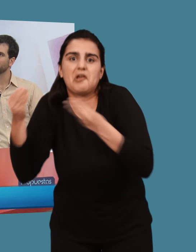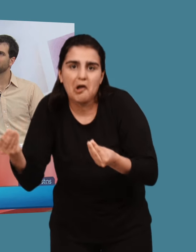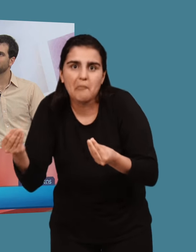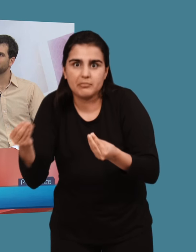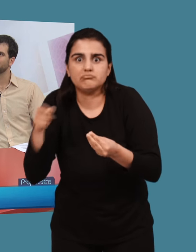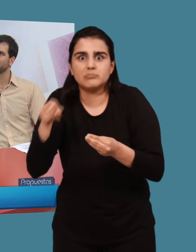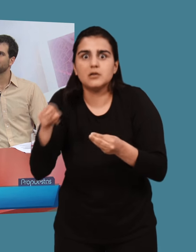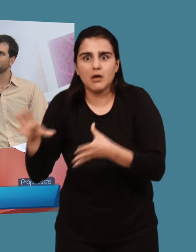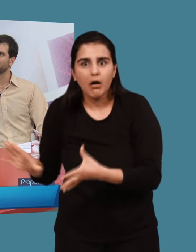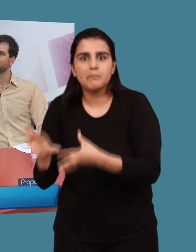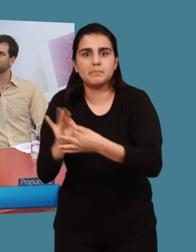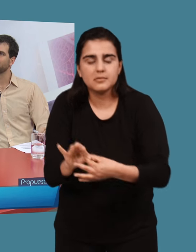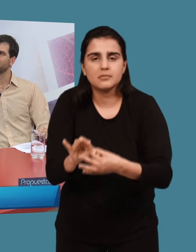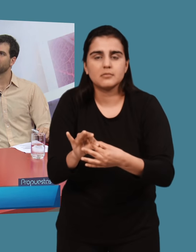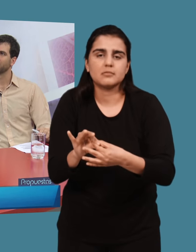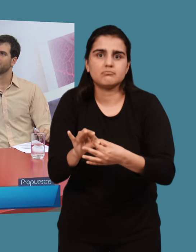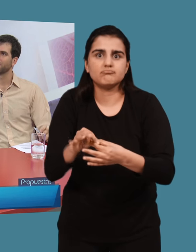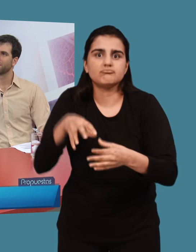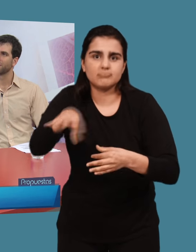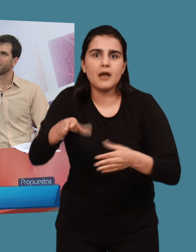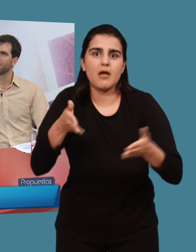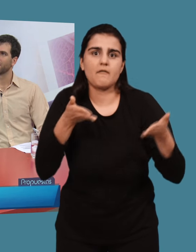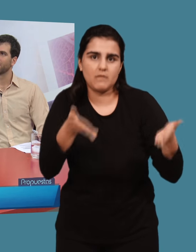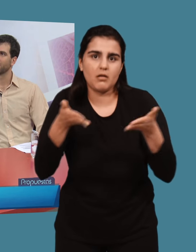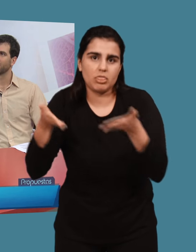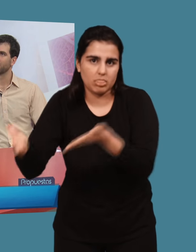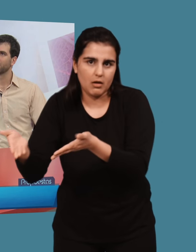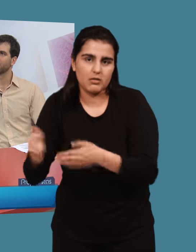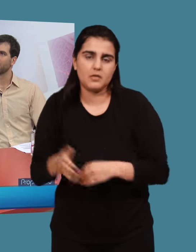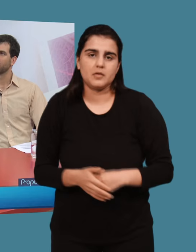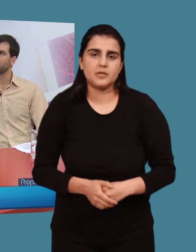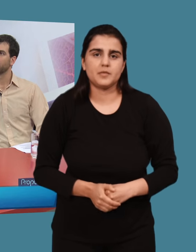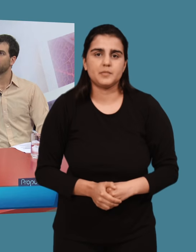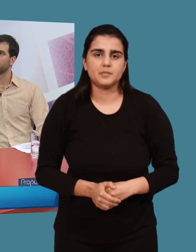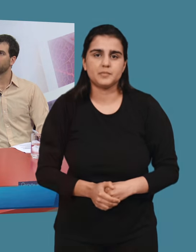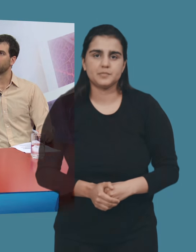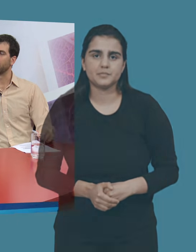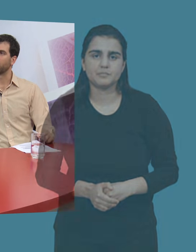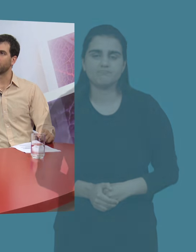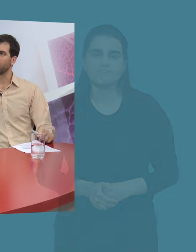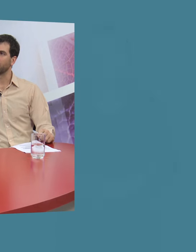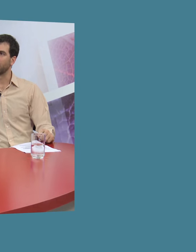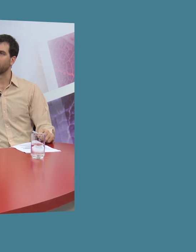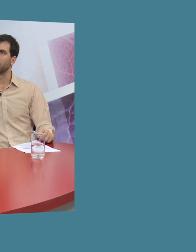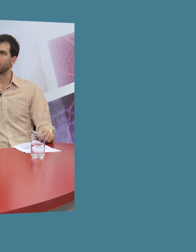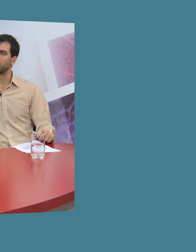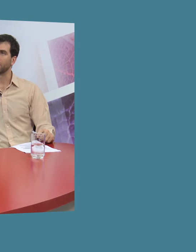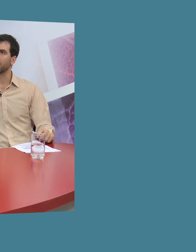que inscribir en ese sentido la articulación con el área de lo que es la parte de Bienestar.